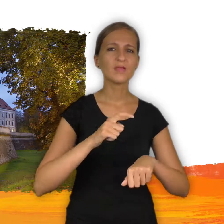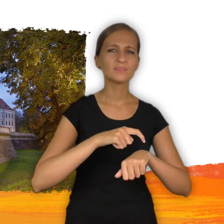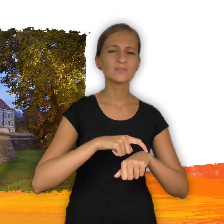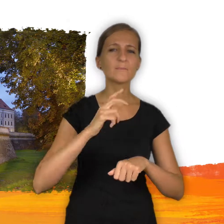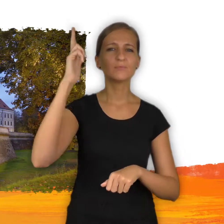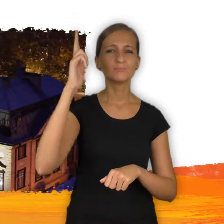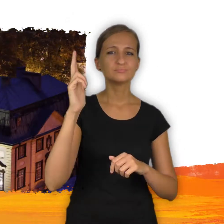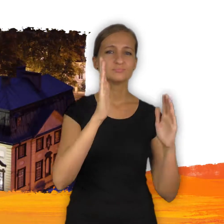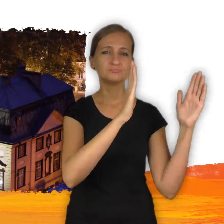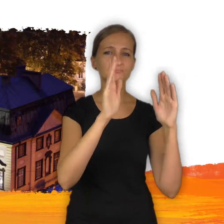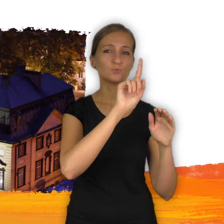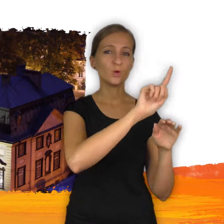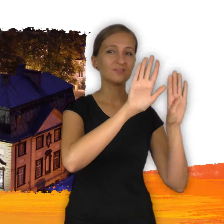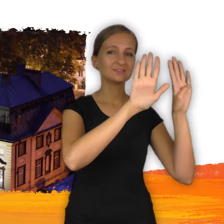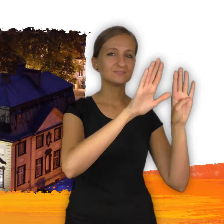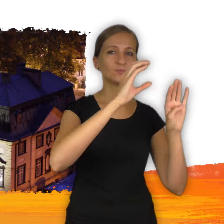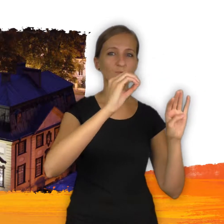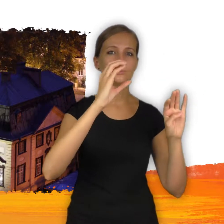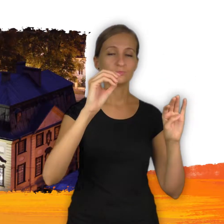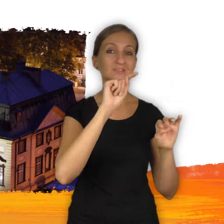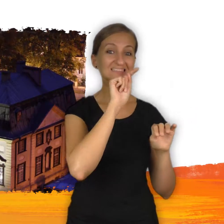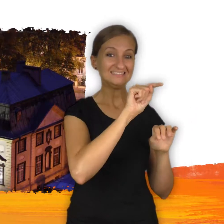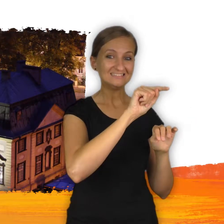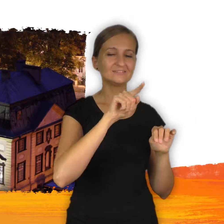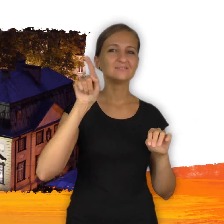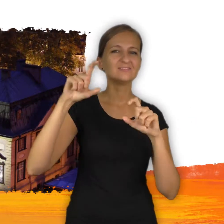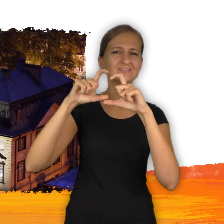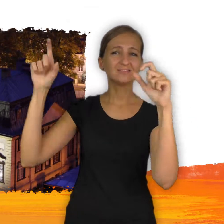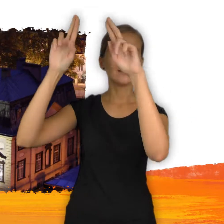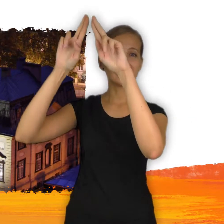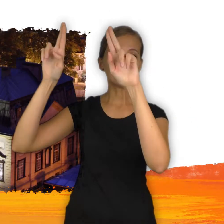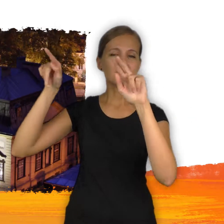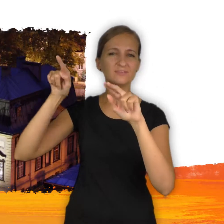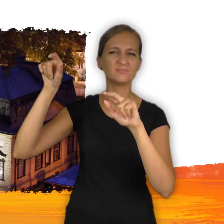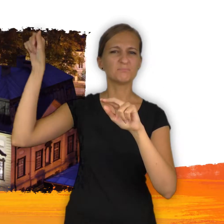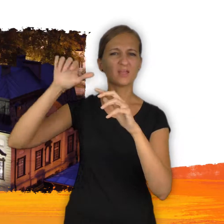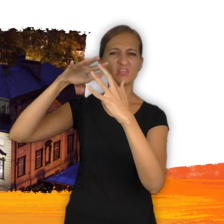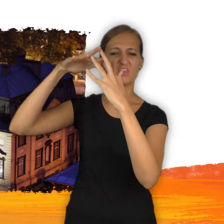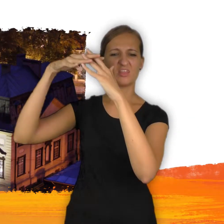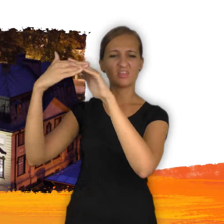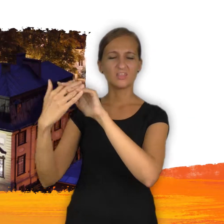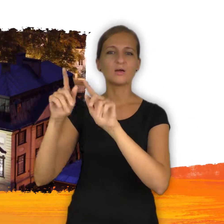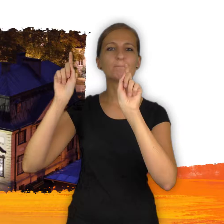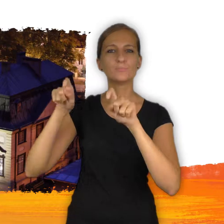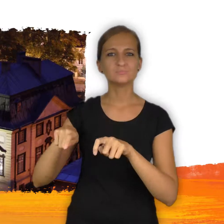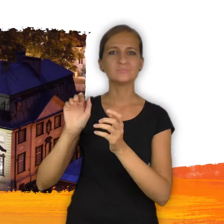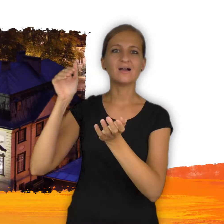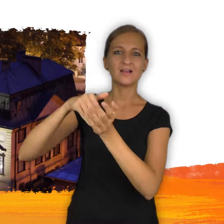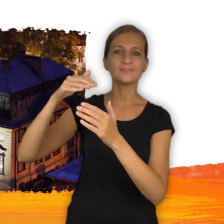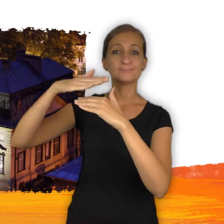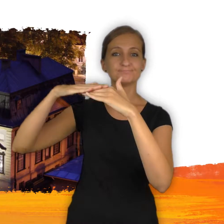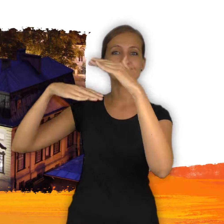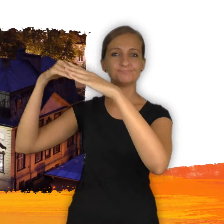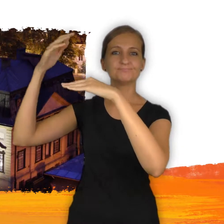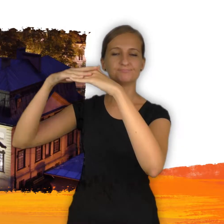Na początku XX wieku zamek był w bardzo złym stanie i został prawie zupełnie przebudowany.